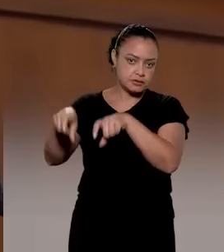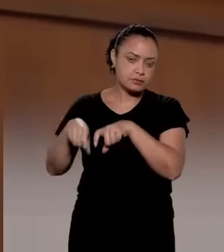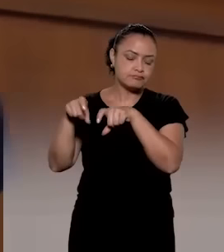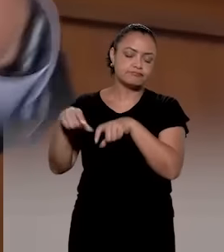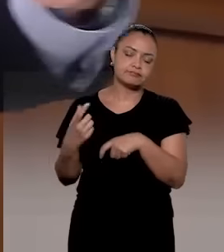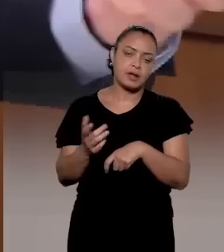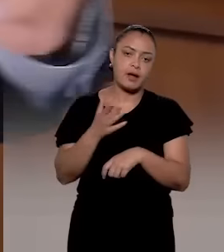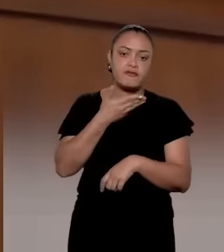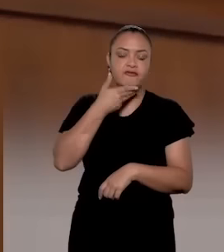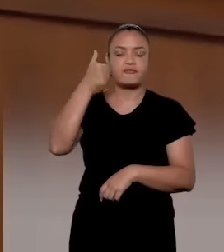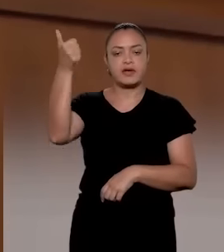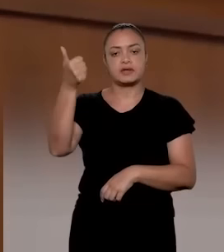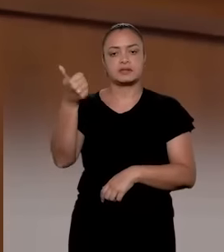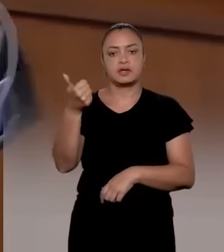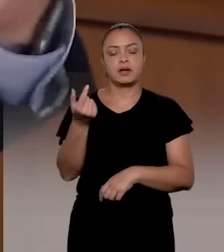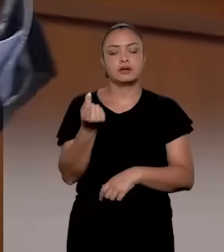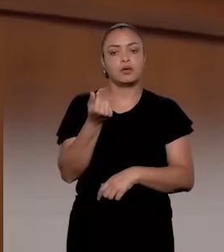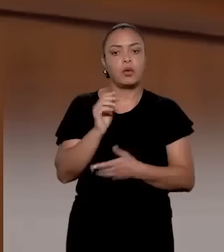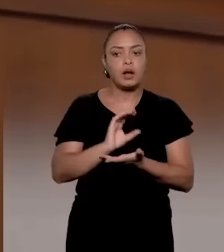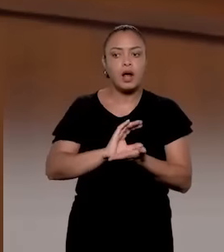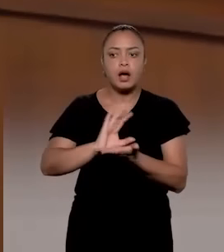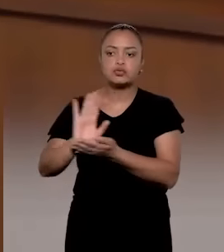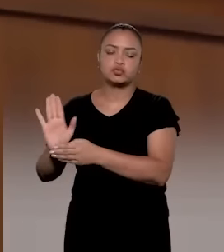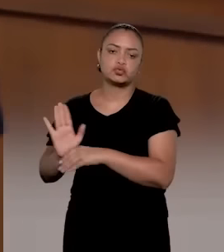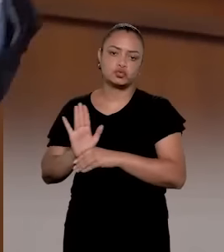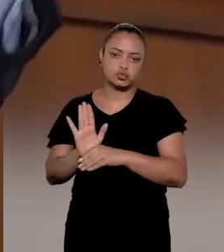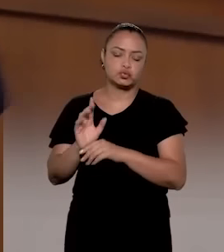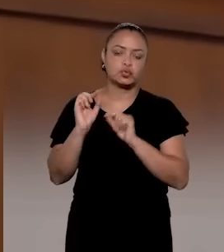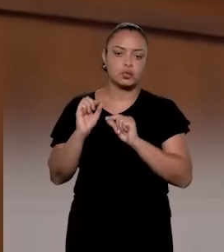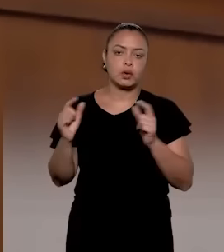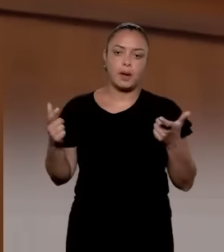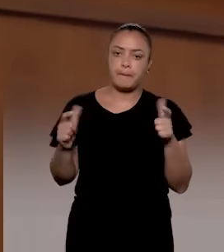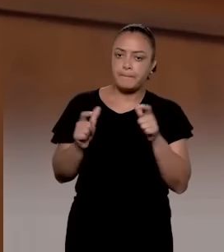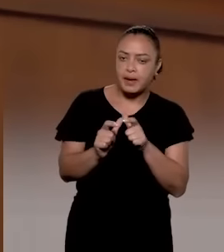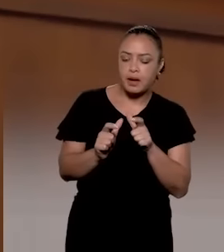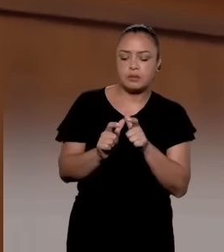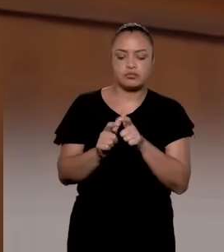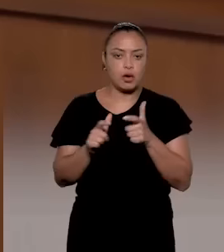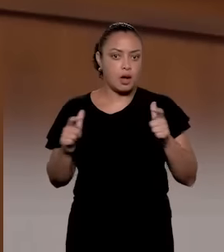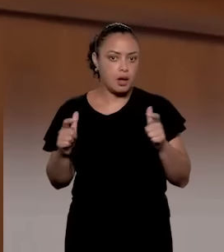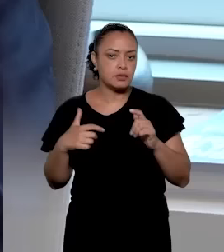crédito, a gente ajuda a desenvolver os pequenos, os grandes, enfim, e os demais produtores.